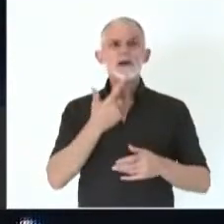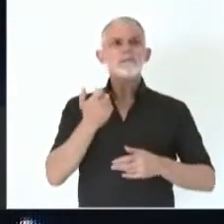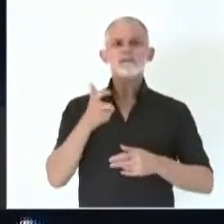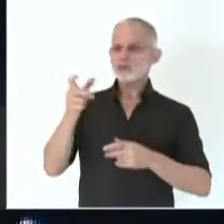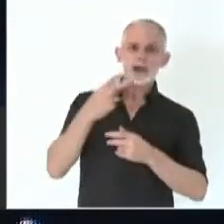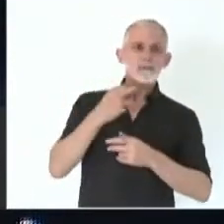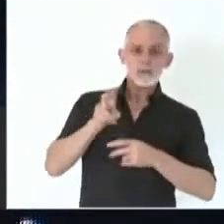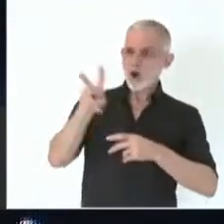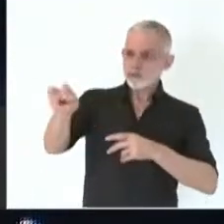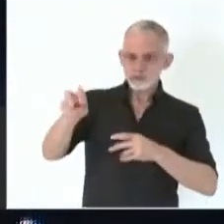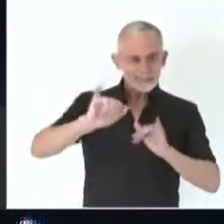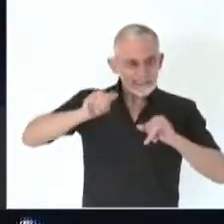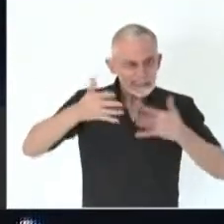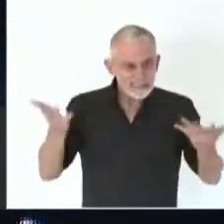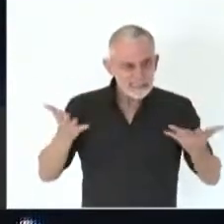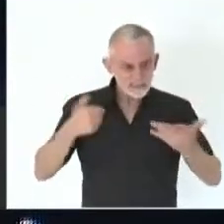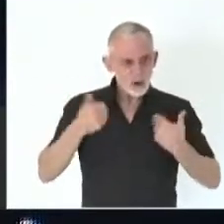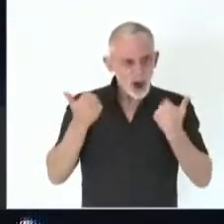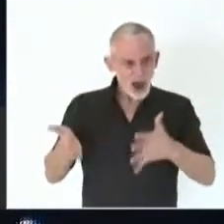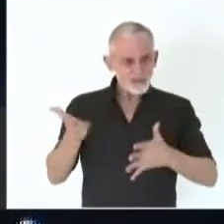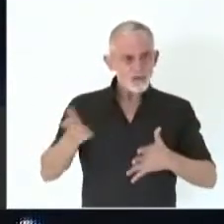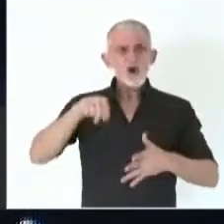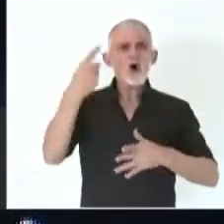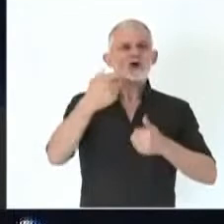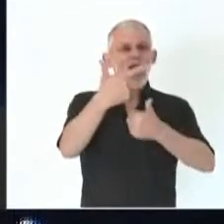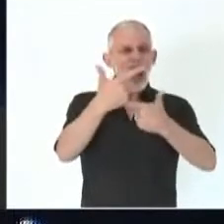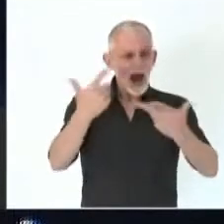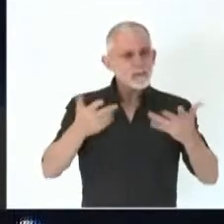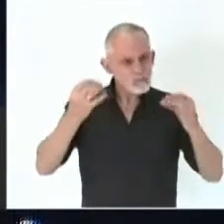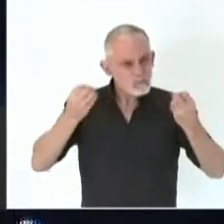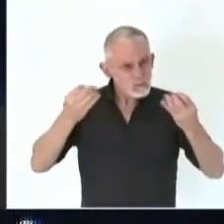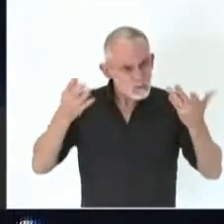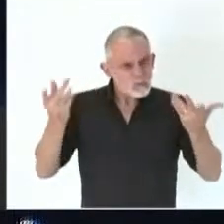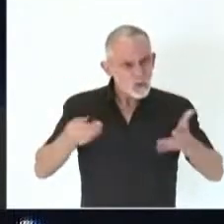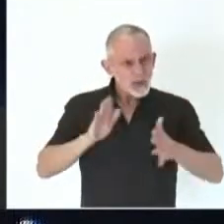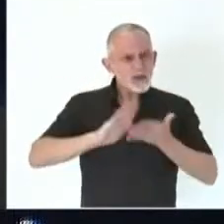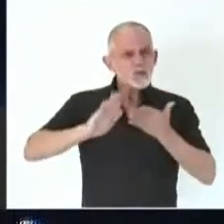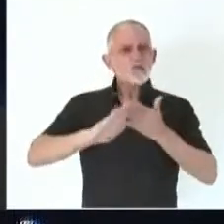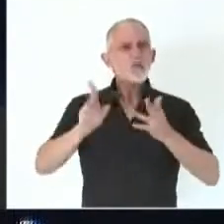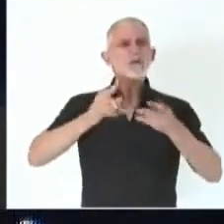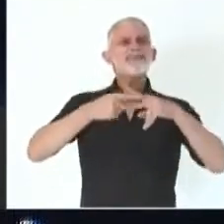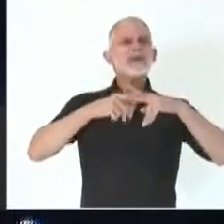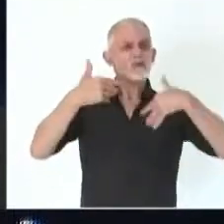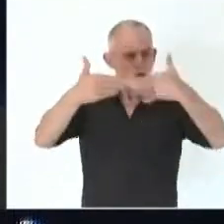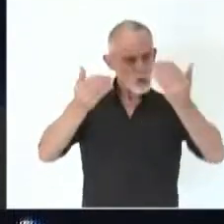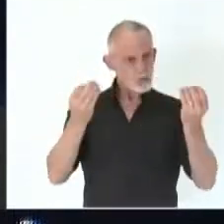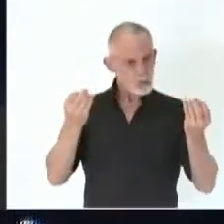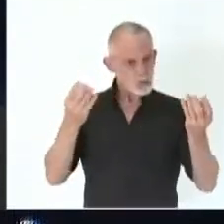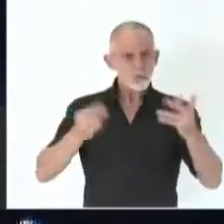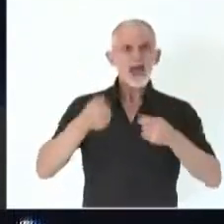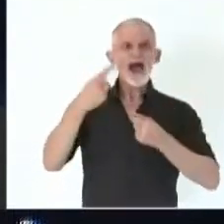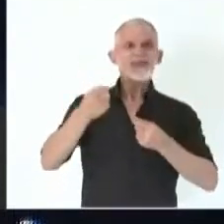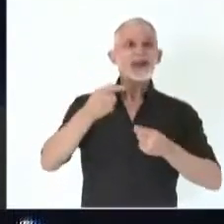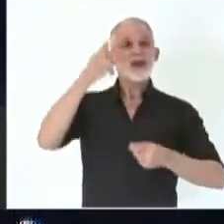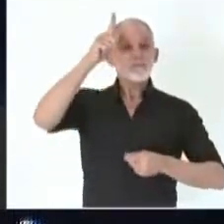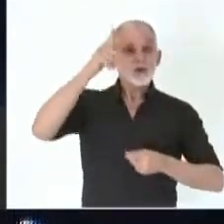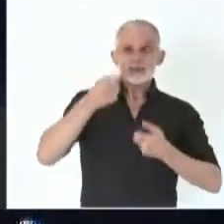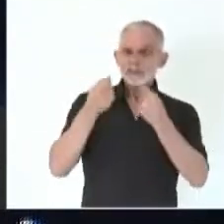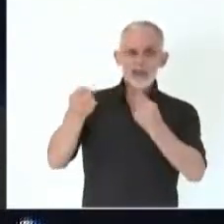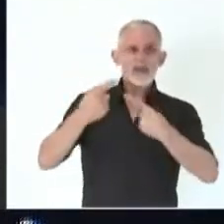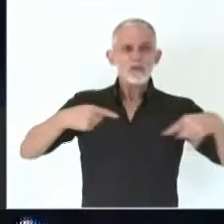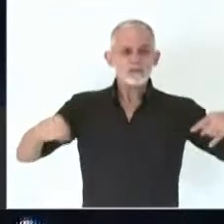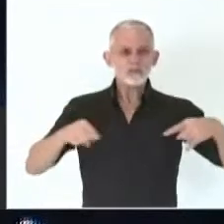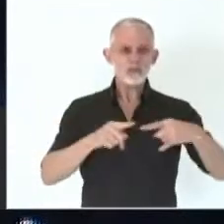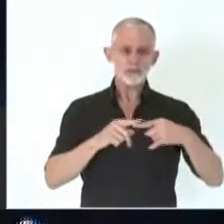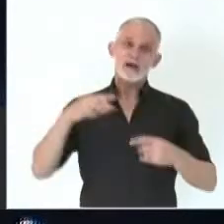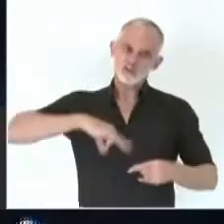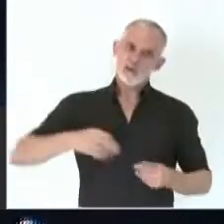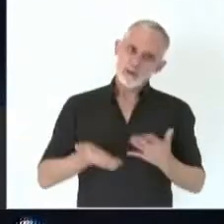COMO VOS LOS QUIERE CONTROLAR.